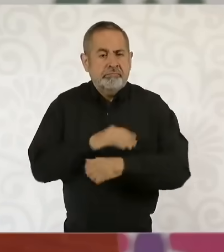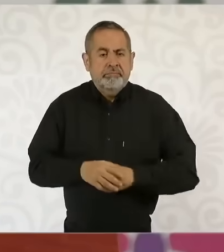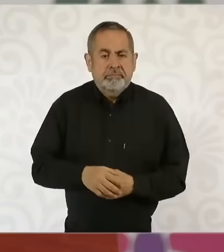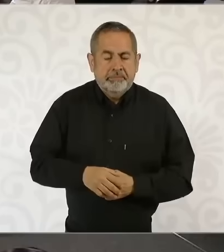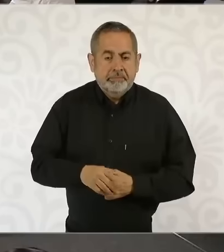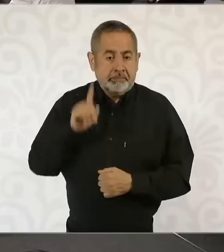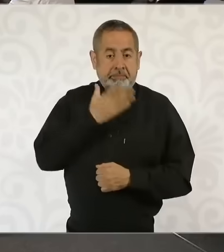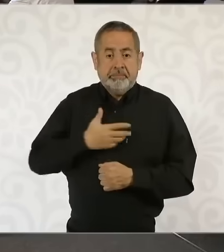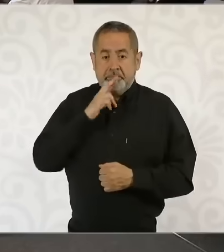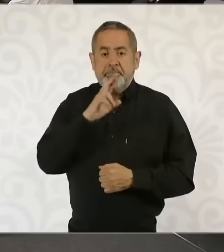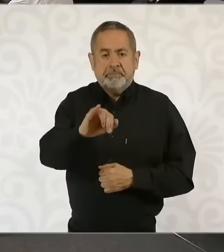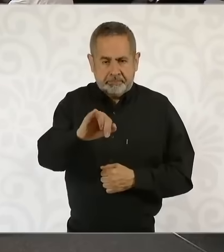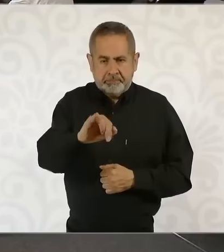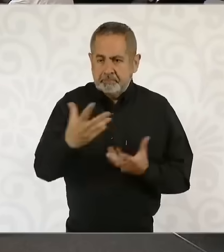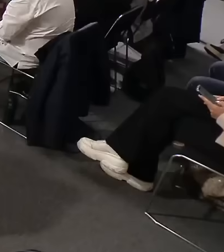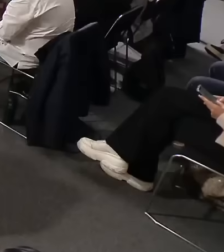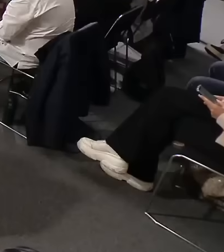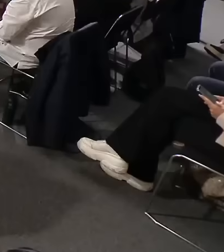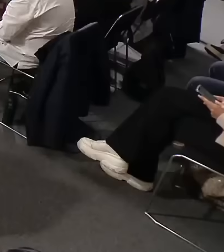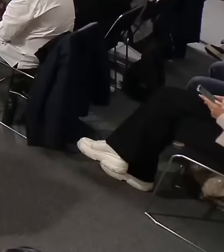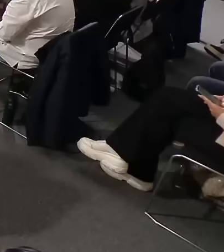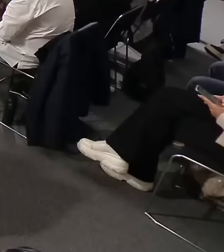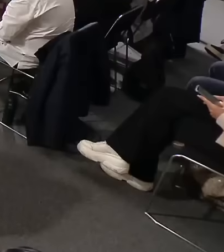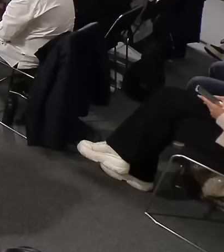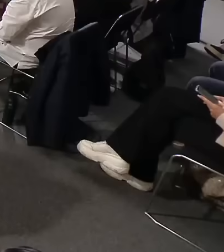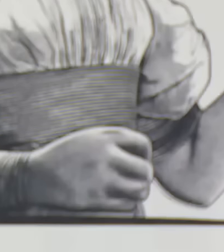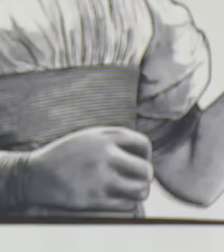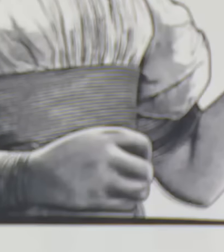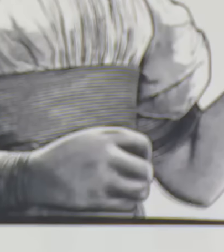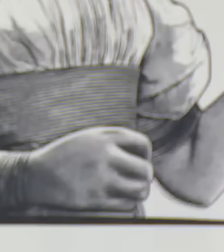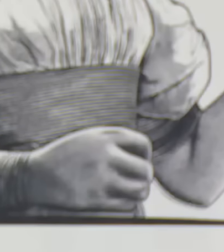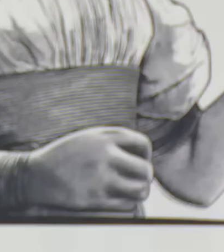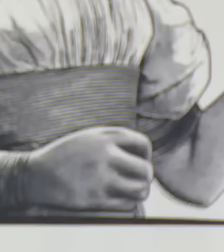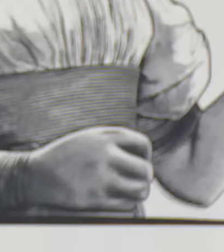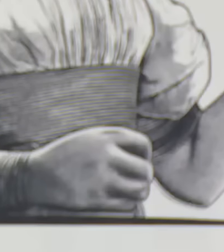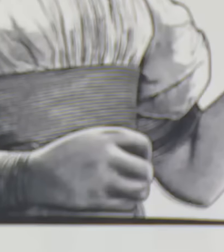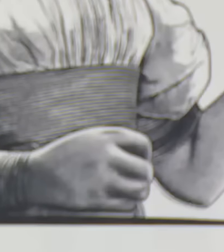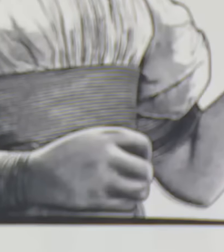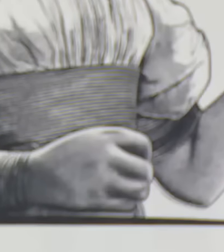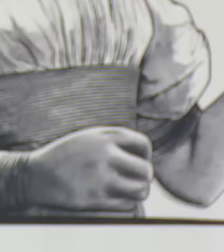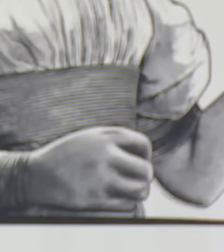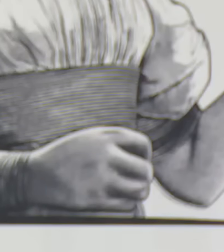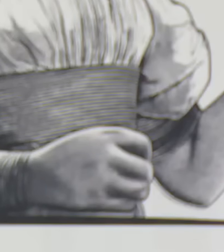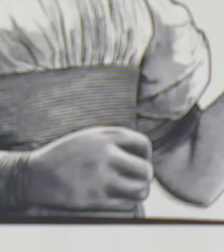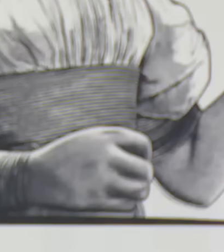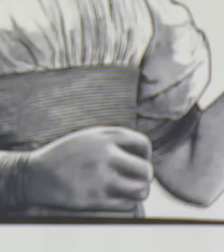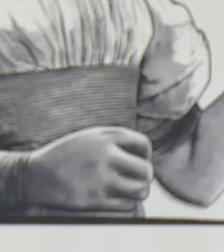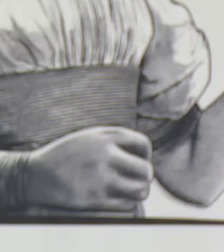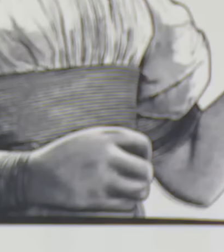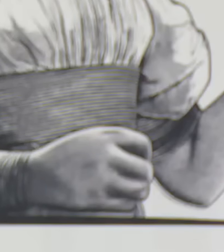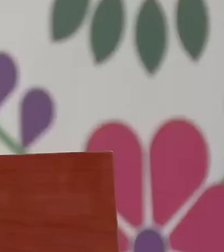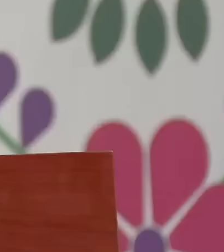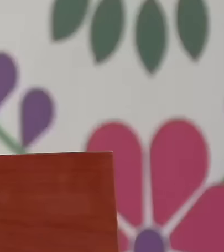se va a reunir con Alicia Bárcenas y Secretaría de Relaciones Exteriores. Hay con la Agencia de